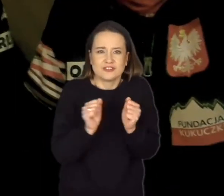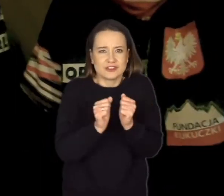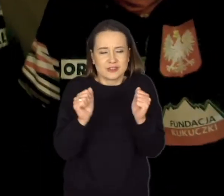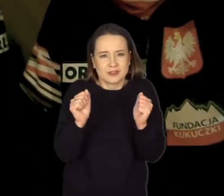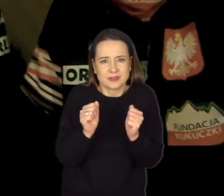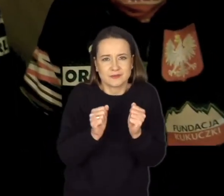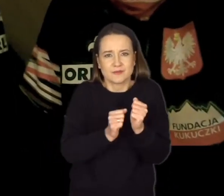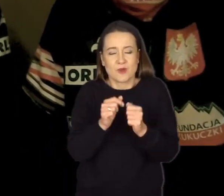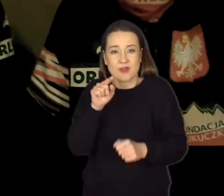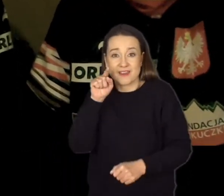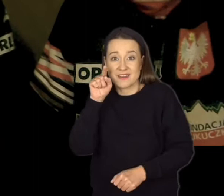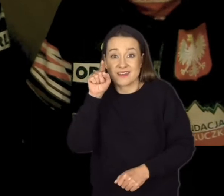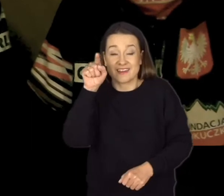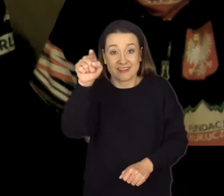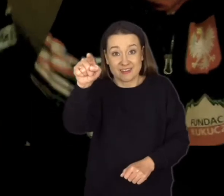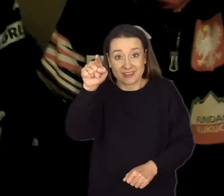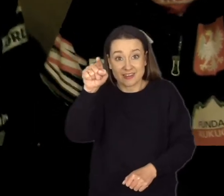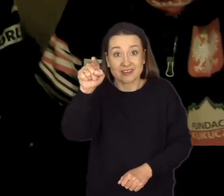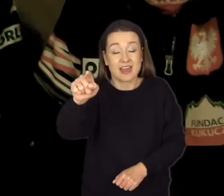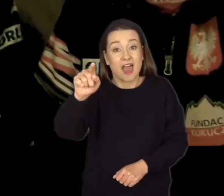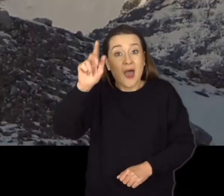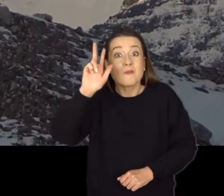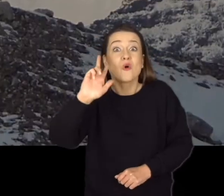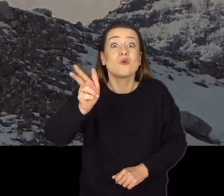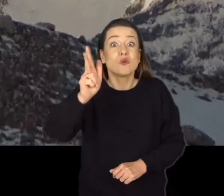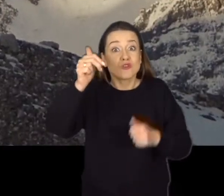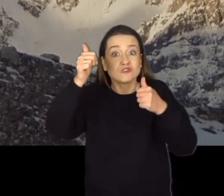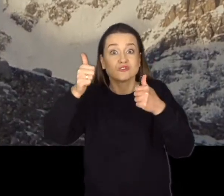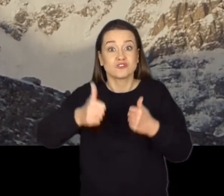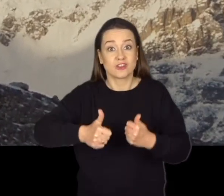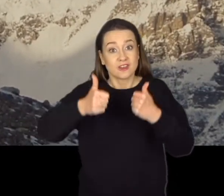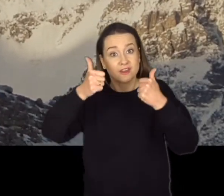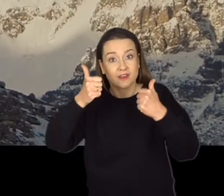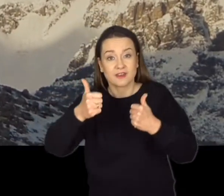Tam gdzieś czeka ktoś